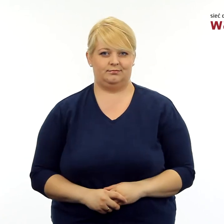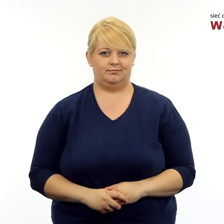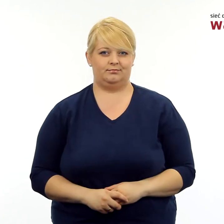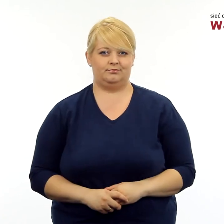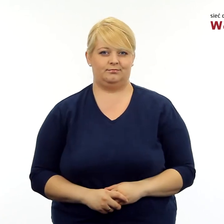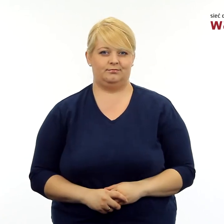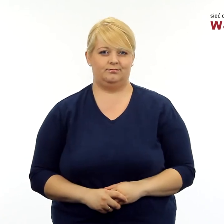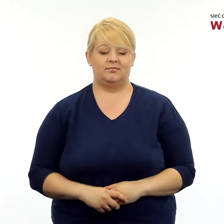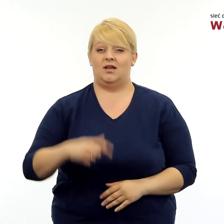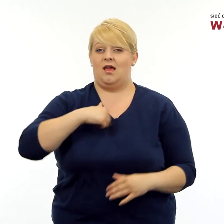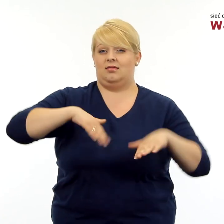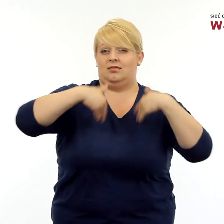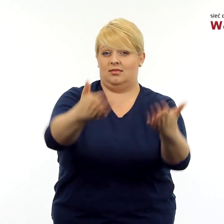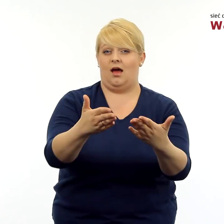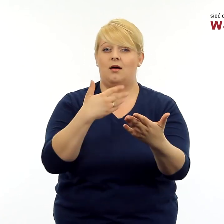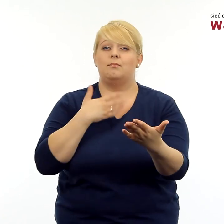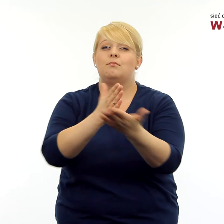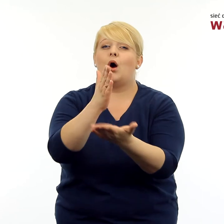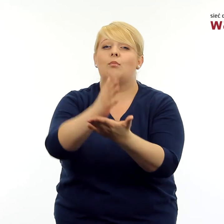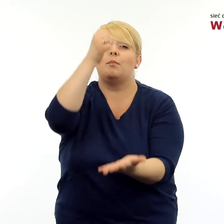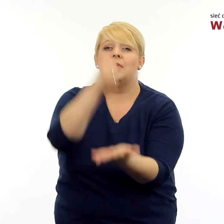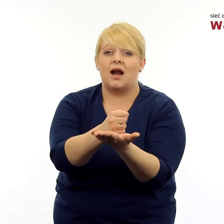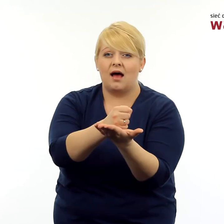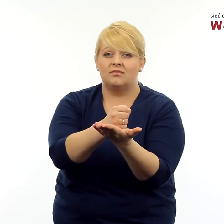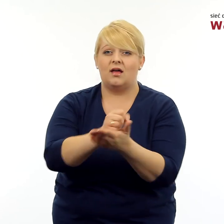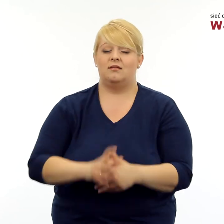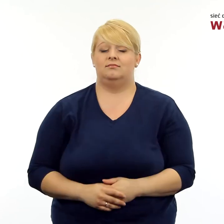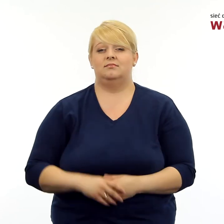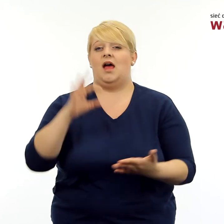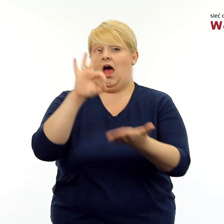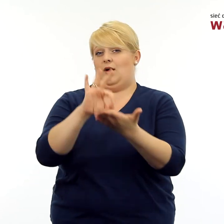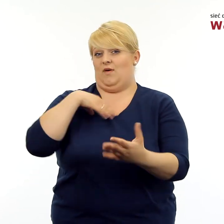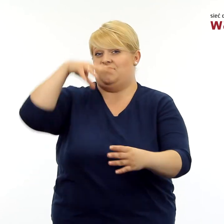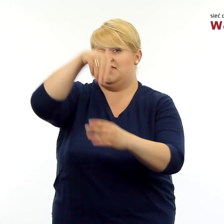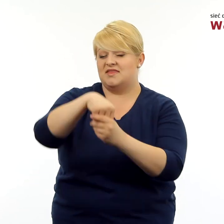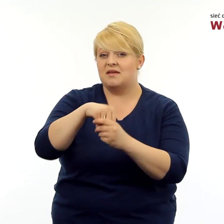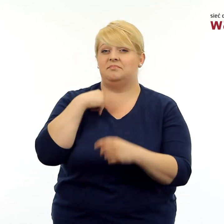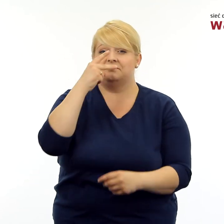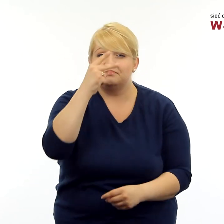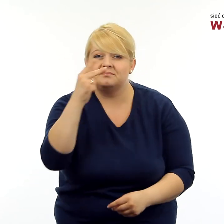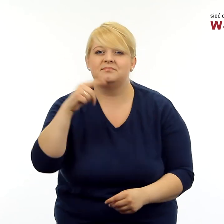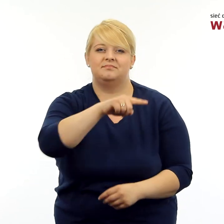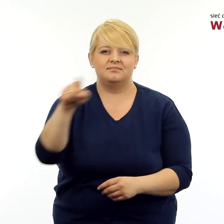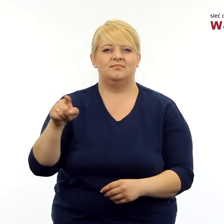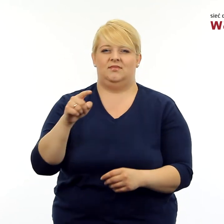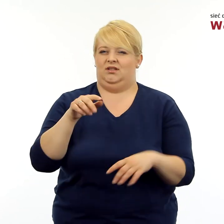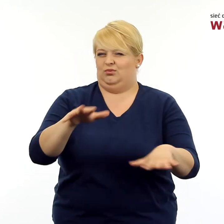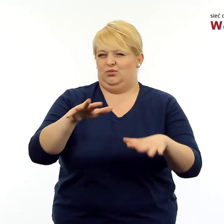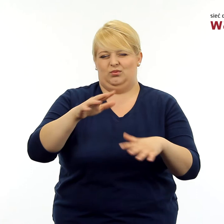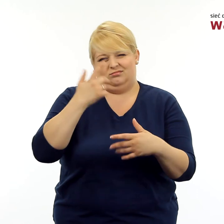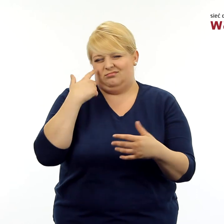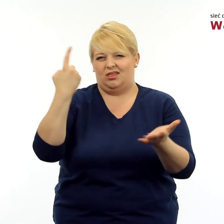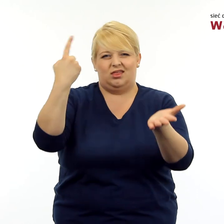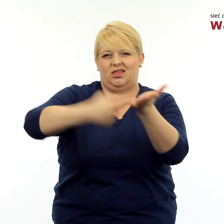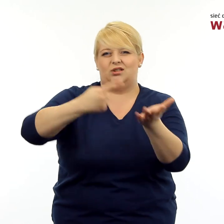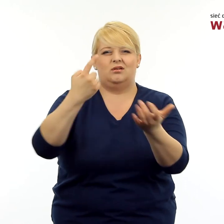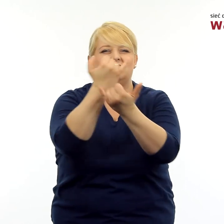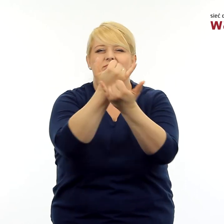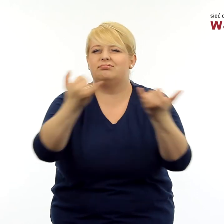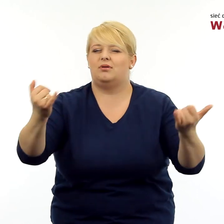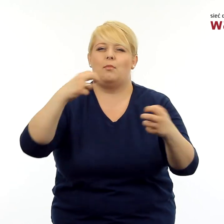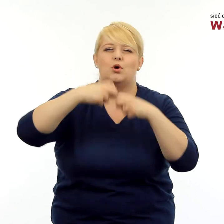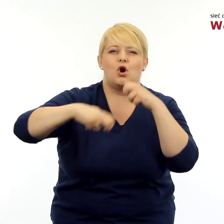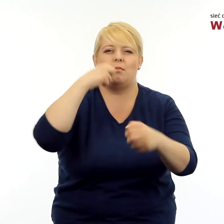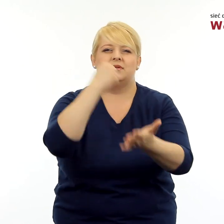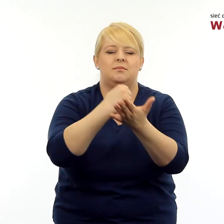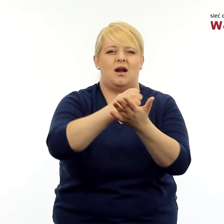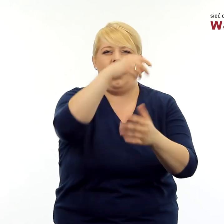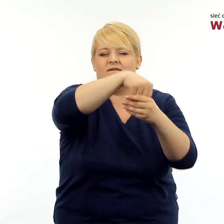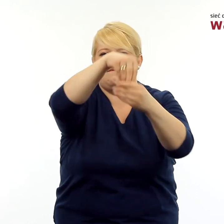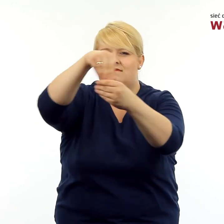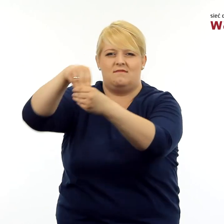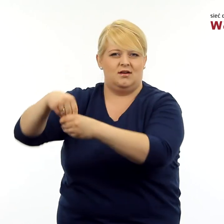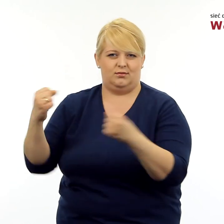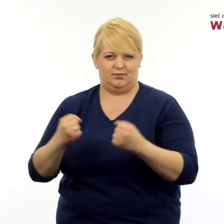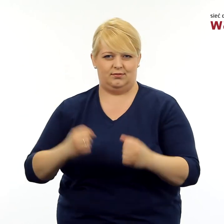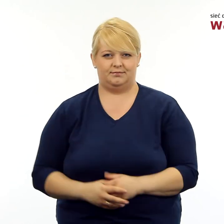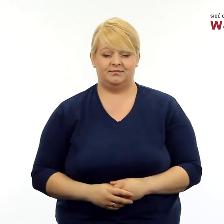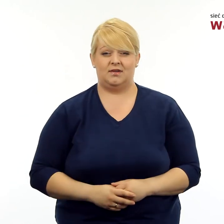Udzielając porad prawnych, mieliśmy okazję poznać bliżej tysiące konkretnych spraw,